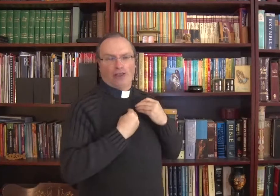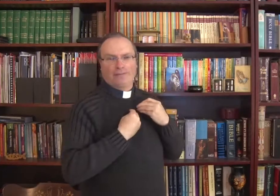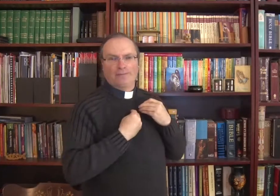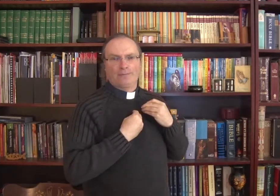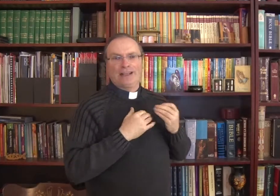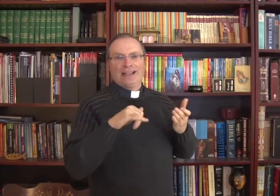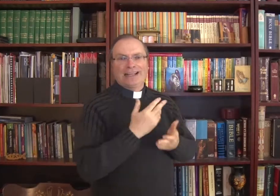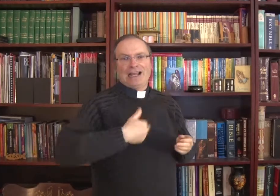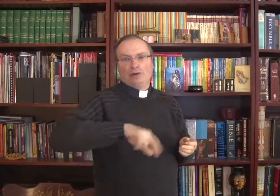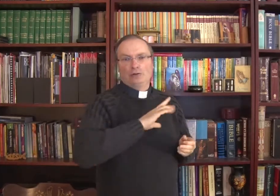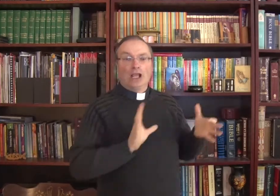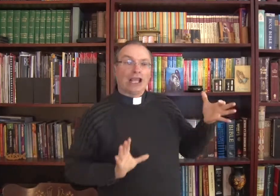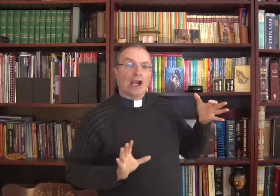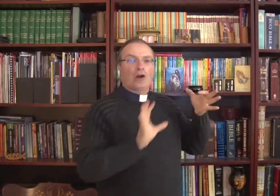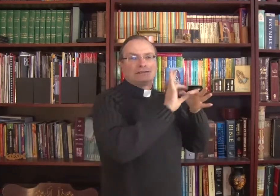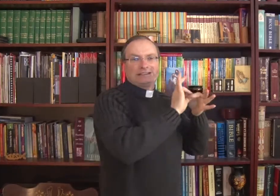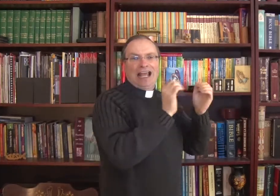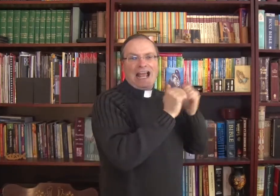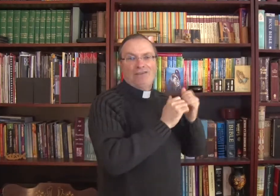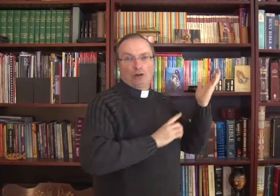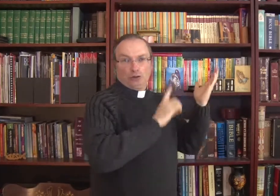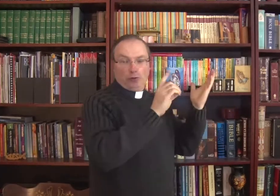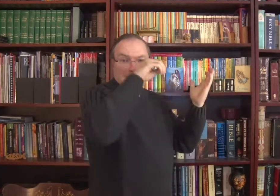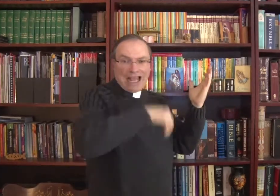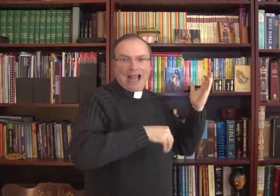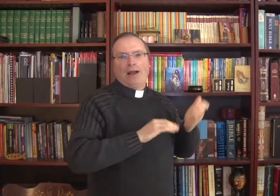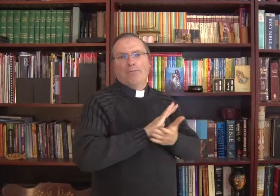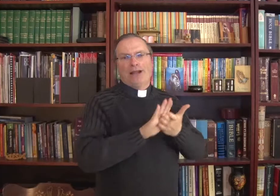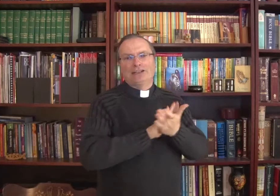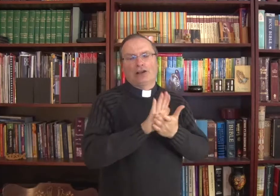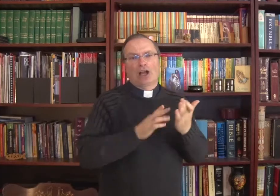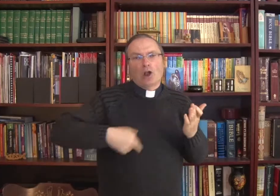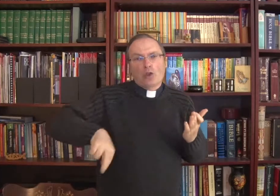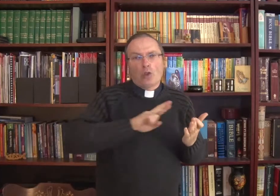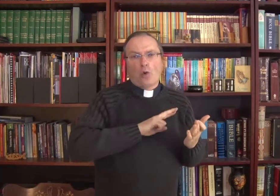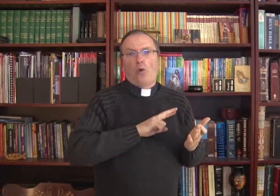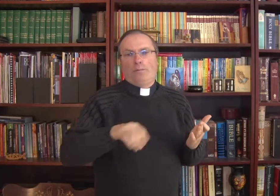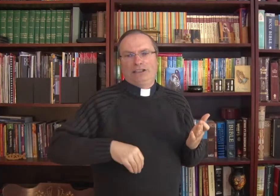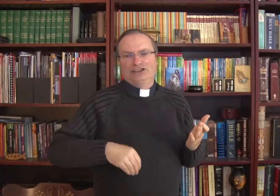car il nous réconcilie avec Dieu en pardonnant nos péchés